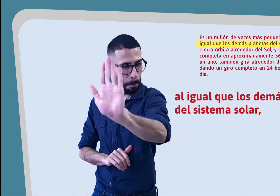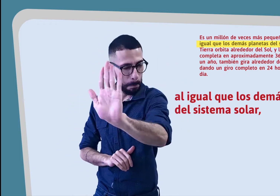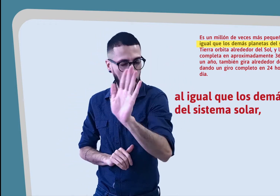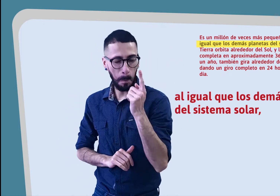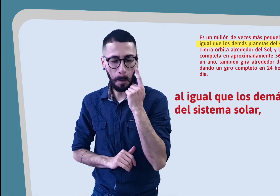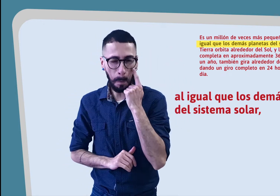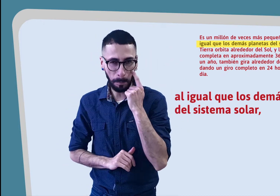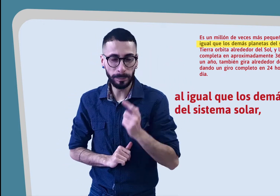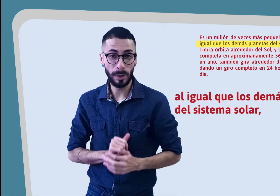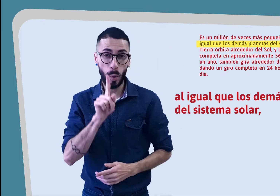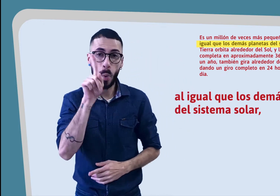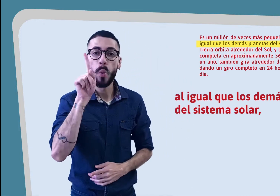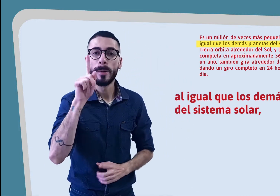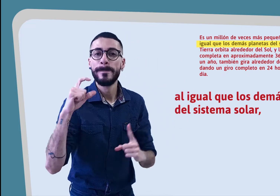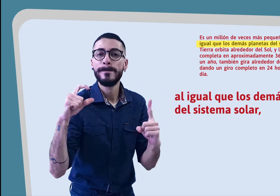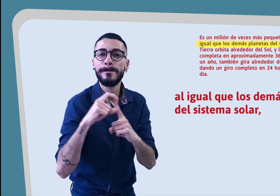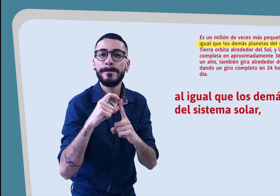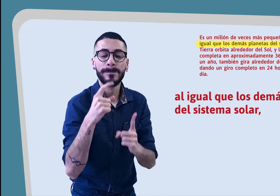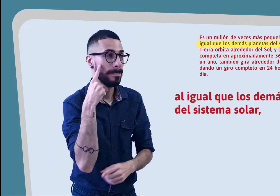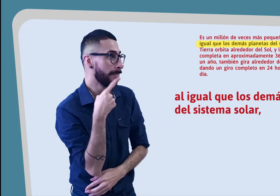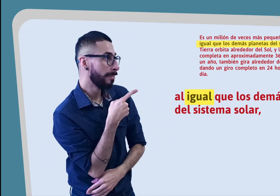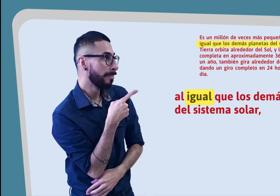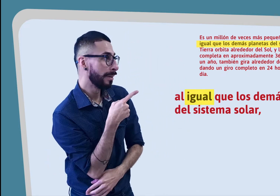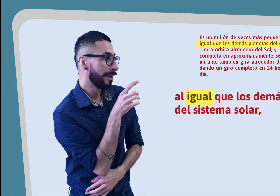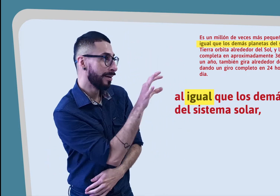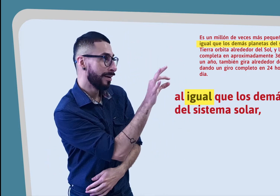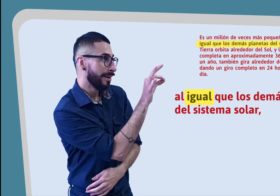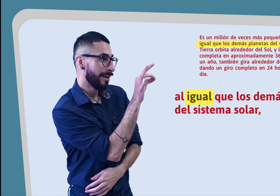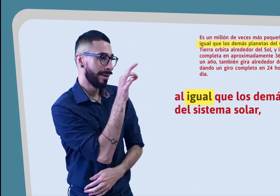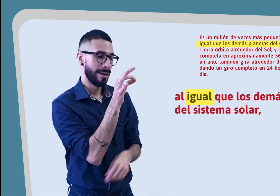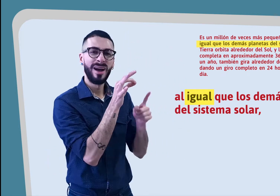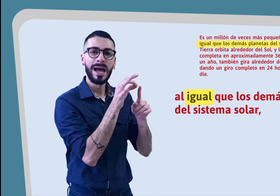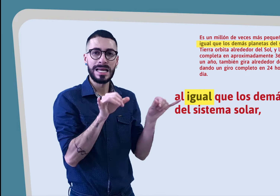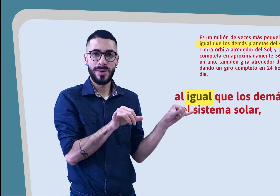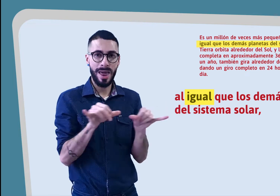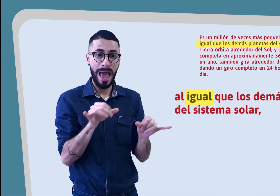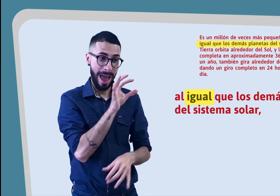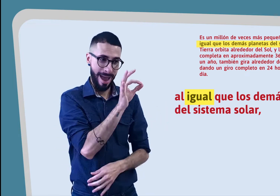Pero esperen. Seleccionemos esta palabra "igual". Miren acá.